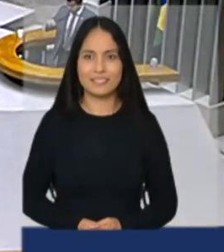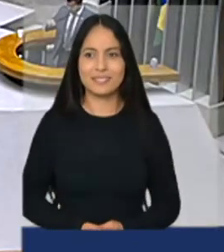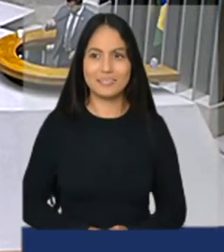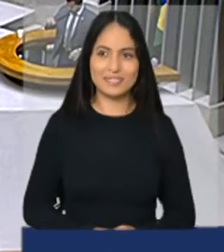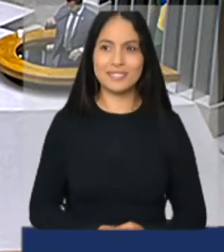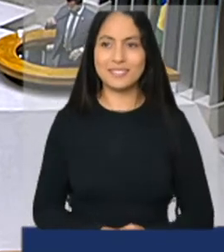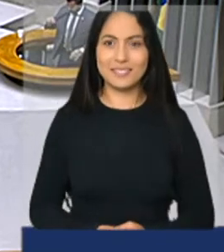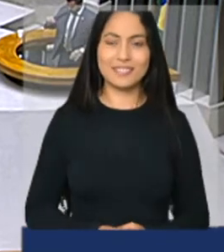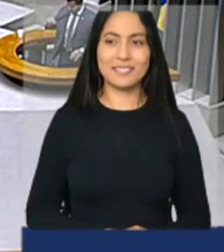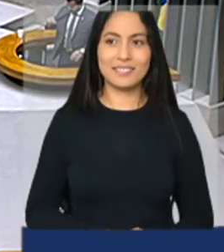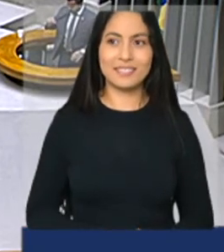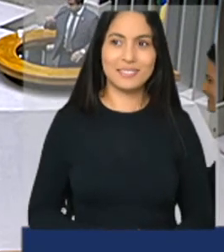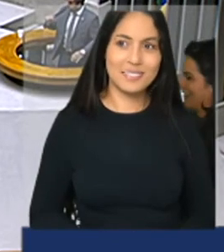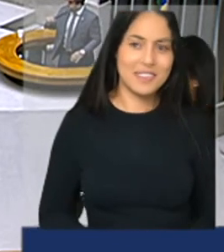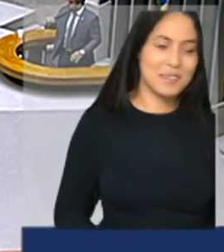SENHOR PRESIDENTE, BOM, OUVI AQUI UMA DEPUTADA FALANDO QUE